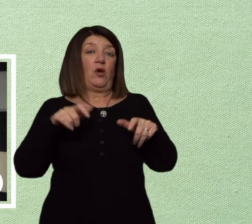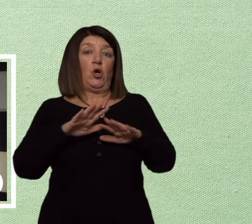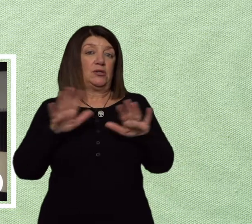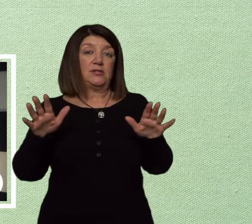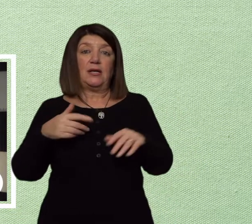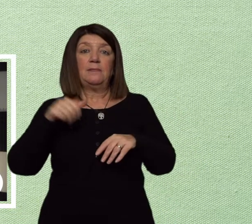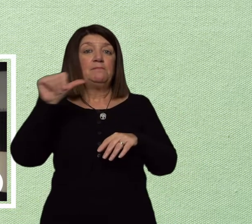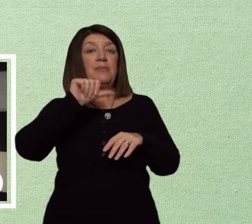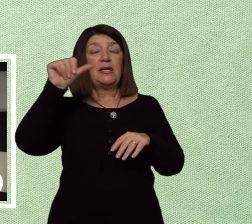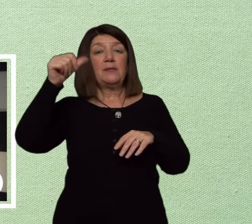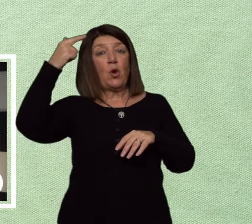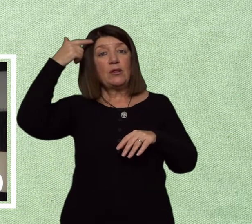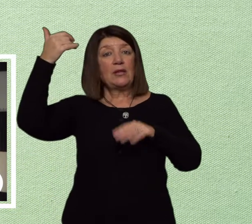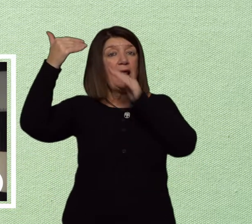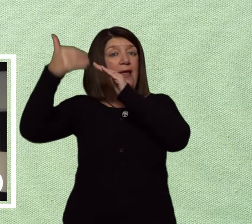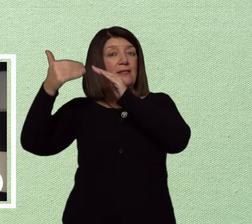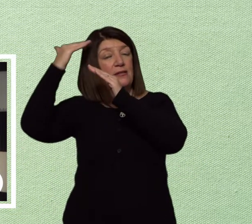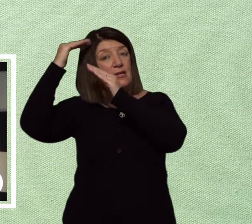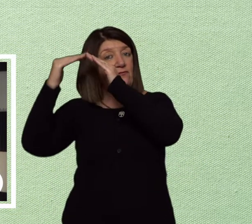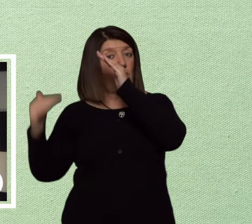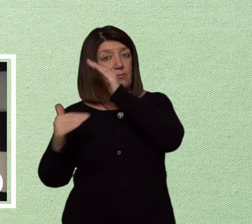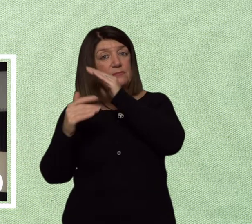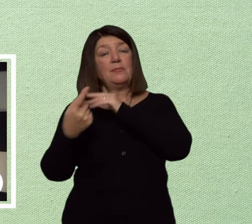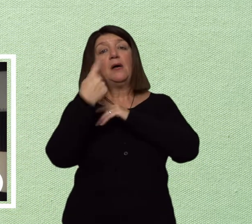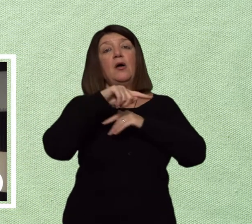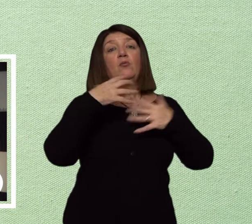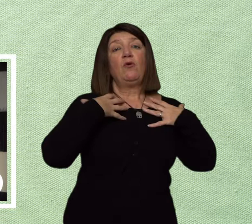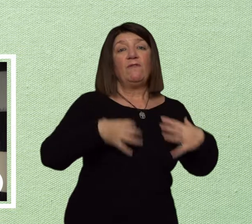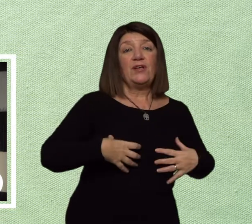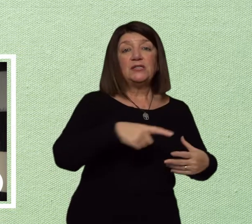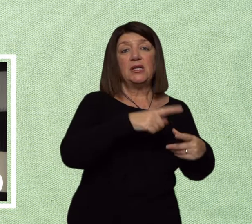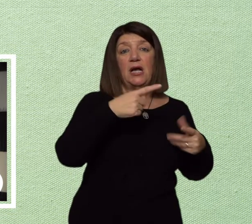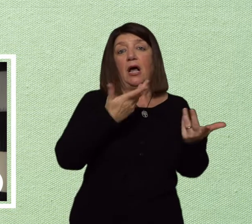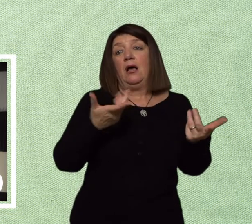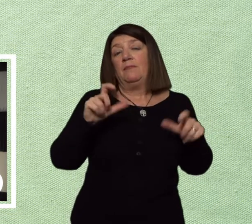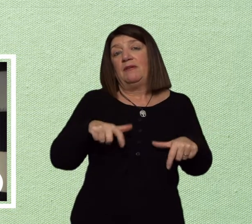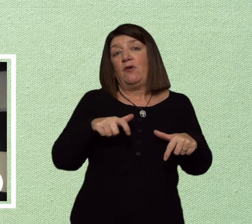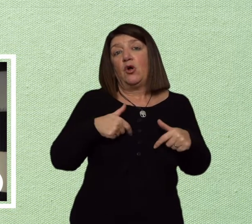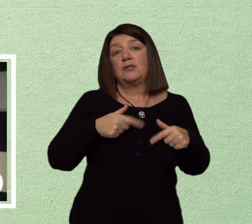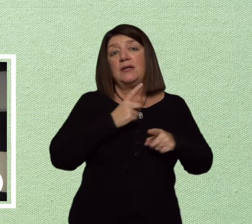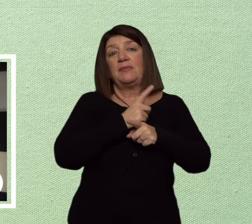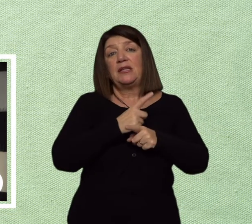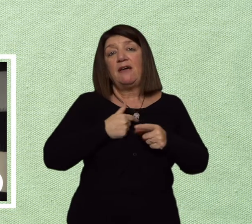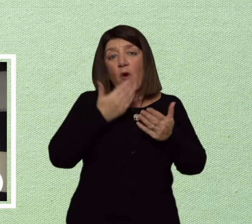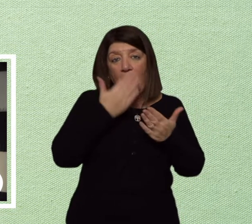intellettiva sia la componente fisica richiedono delle capacità di adattamento anche dell'operatore.